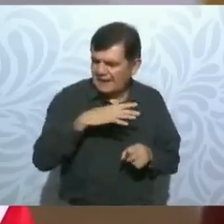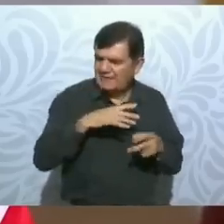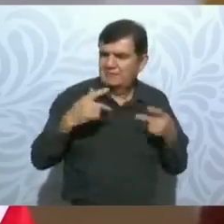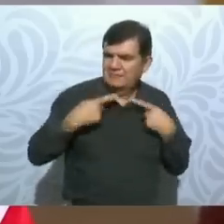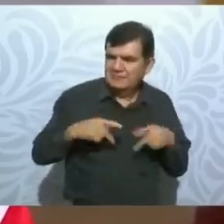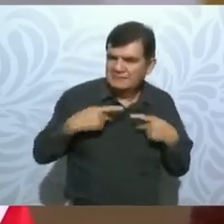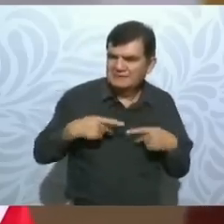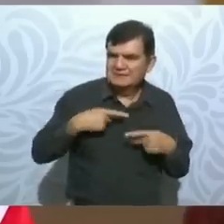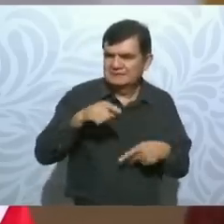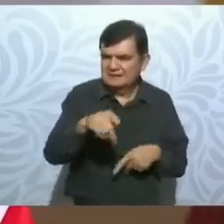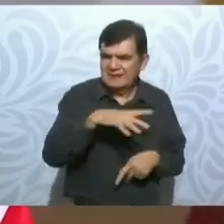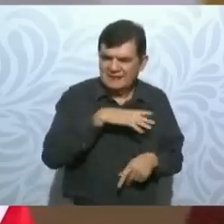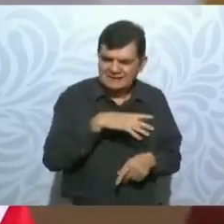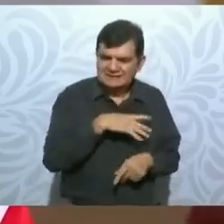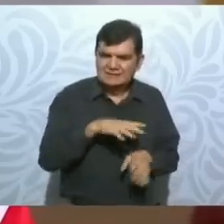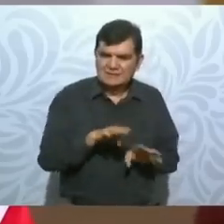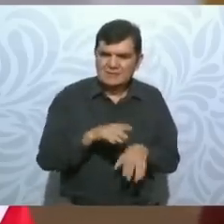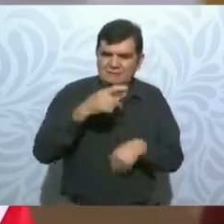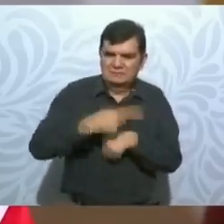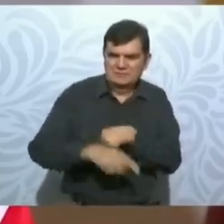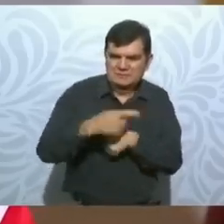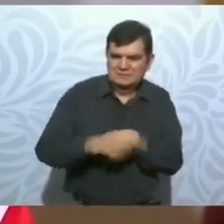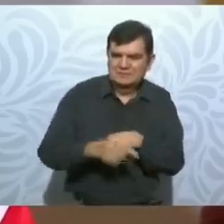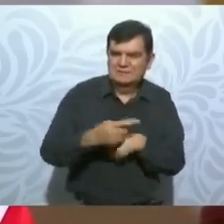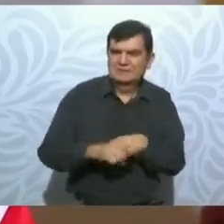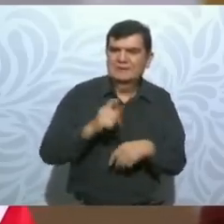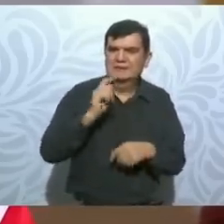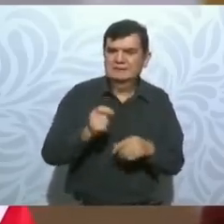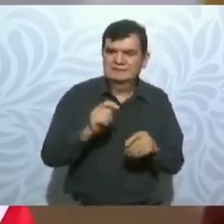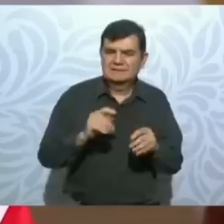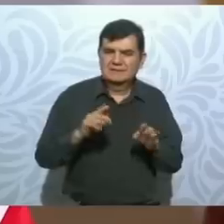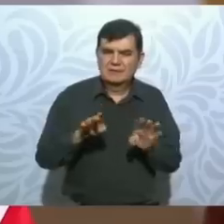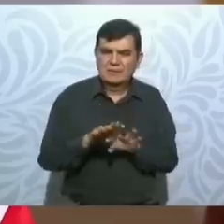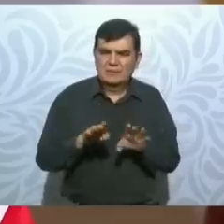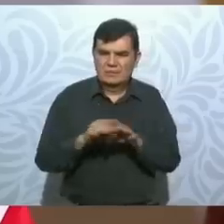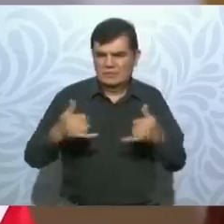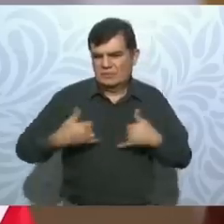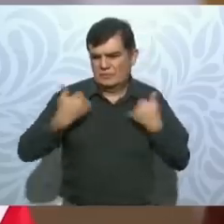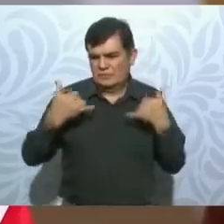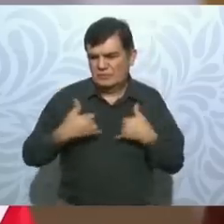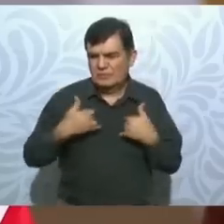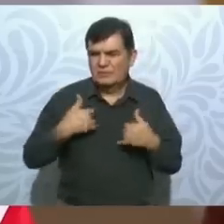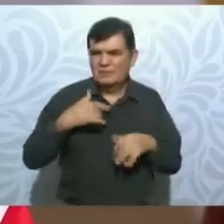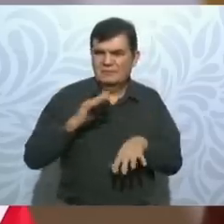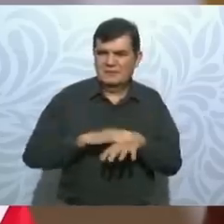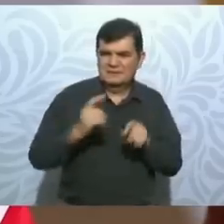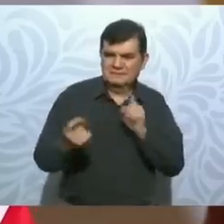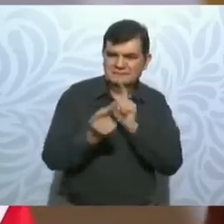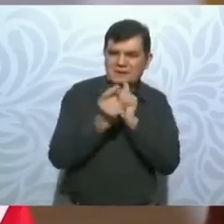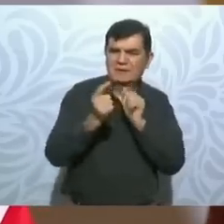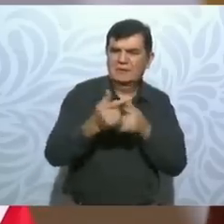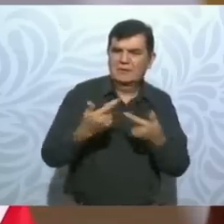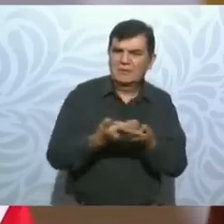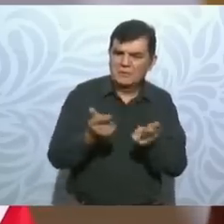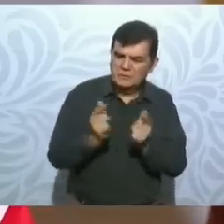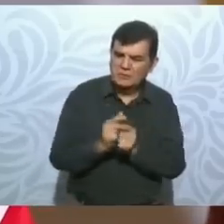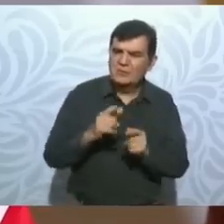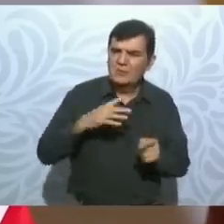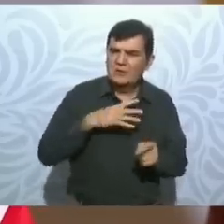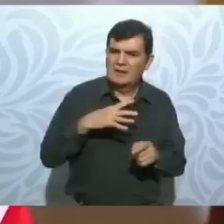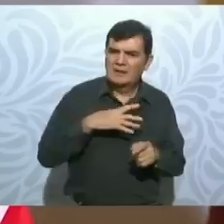que está en riesgo particularmente la juventud de acercarse a un grupo delictivo ahí tiene que estar